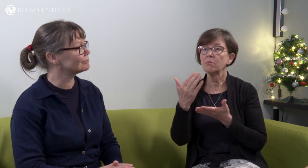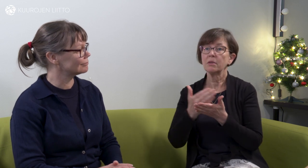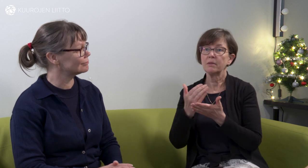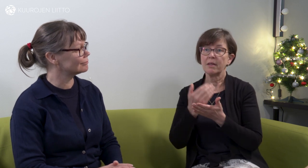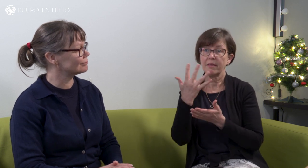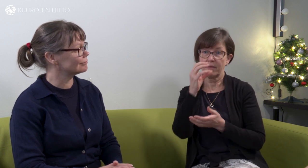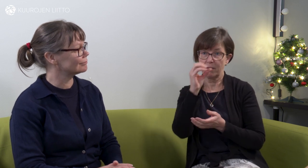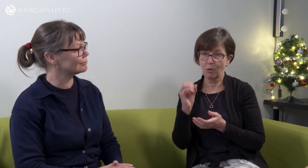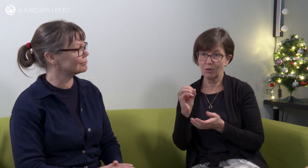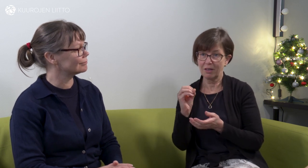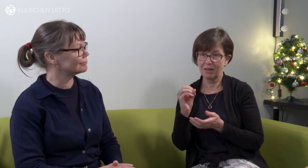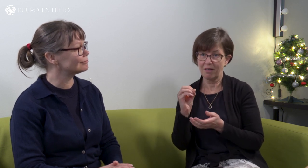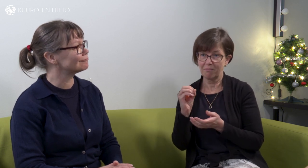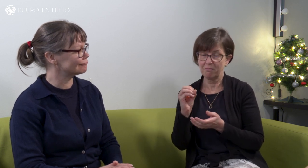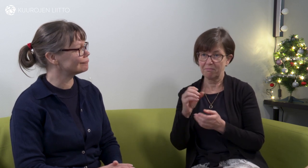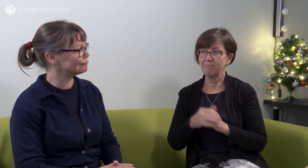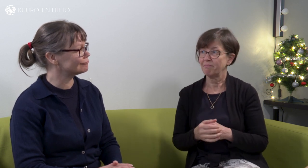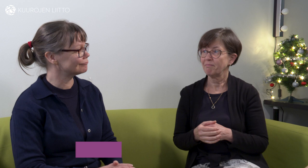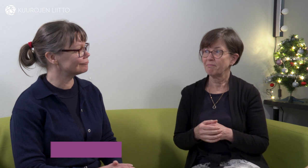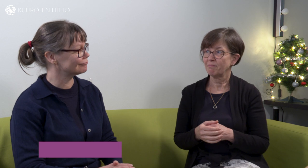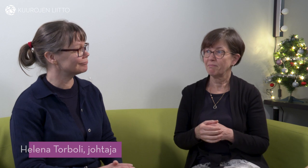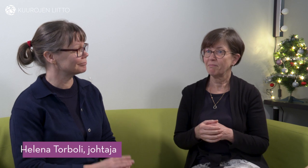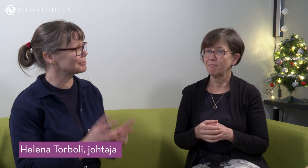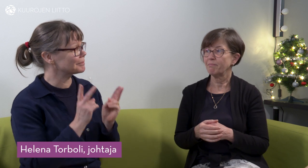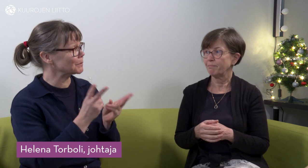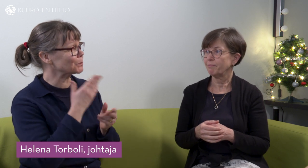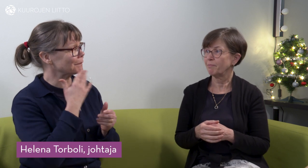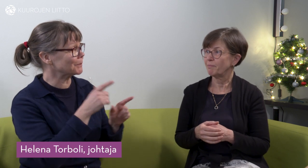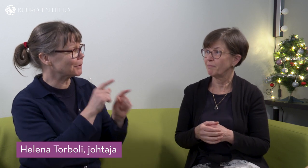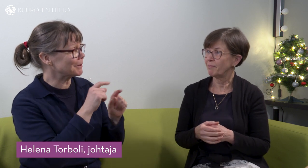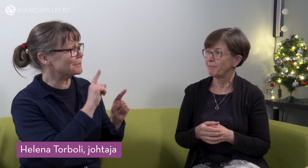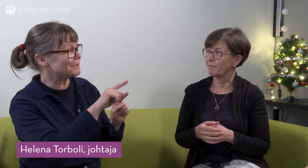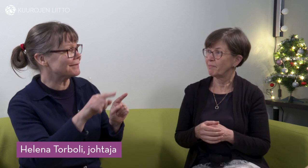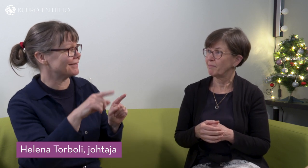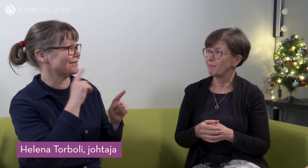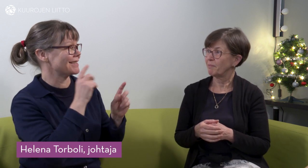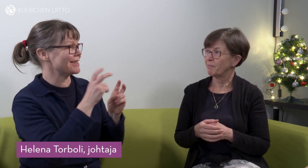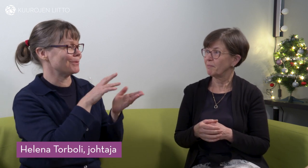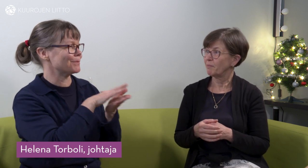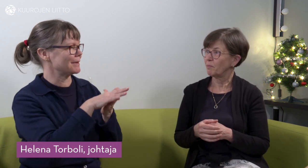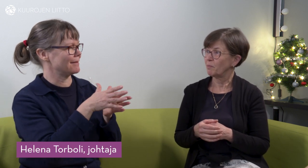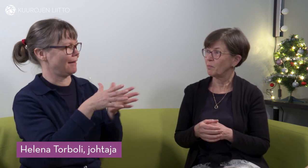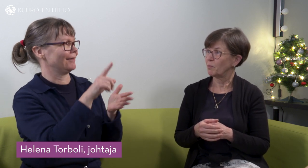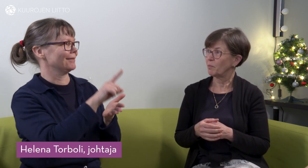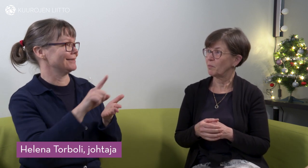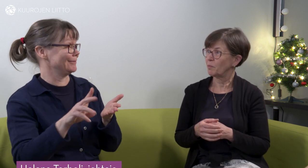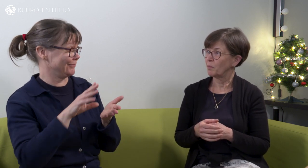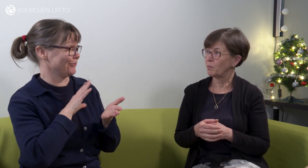Näin säästetään noin viisi prosenttia lämmityskuluissa. On myös hyvä huomioida, mihin sähköä menee kaikista eniten.